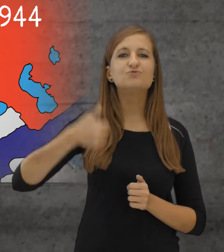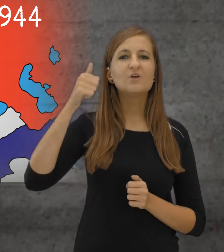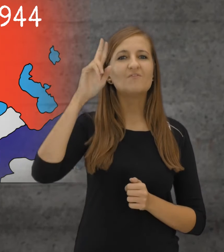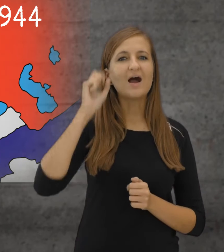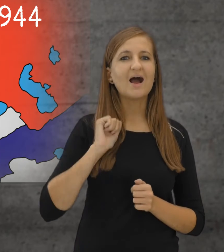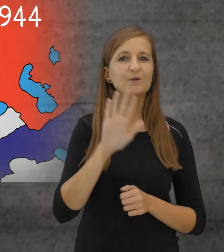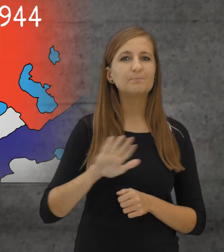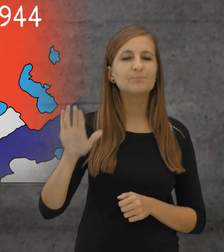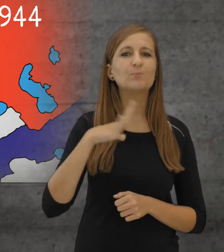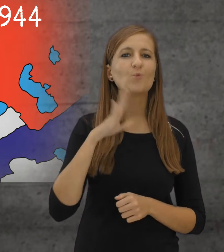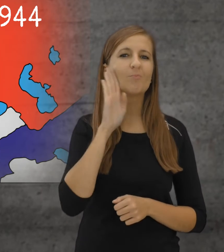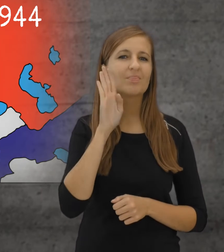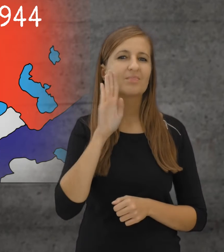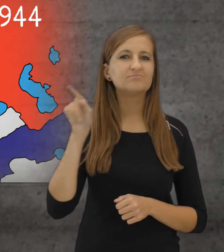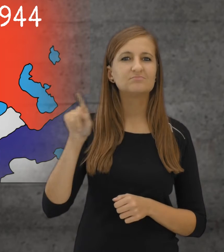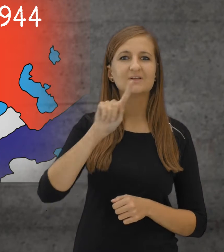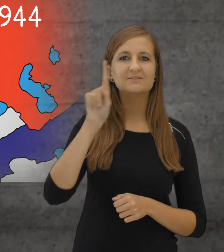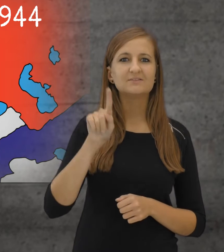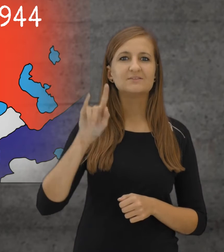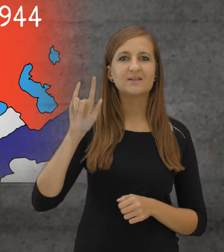Generałem armii był cały czas Zygmunt Berling.